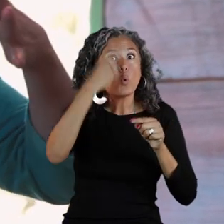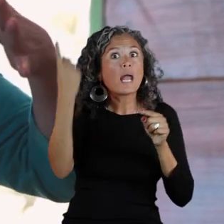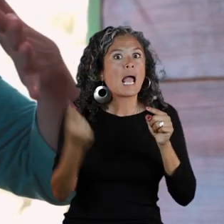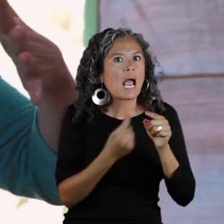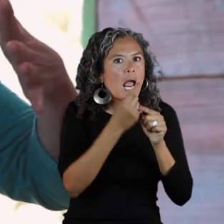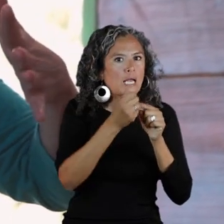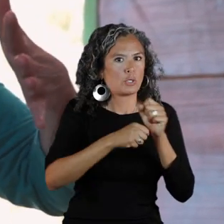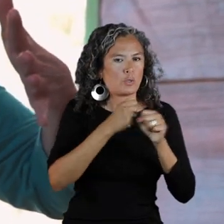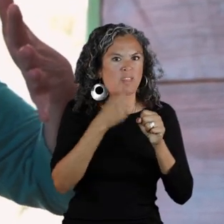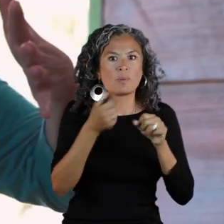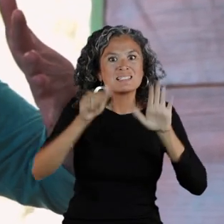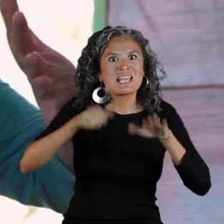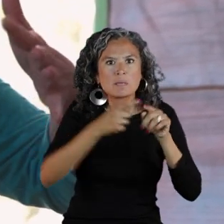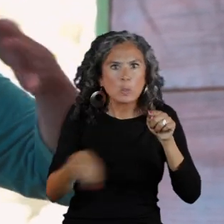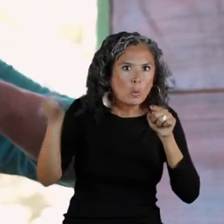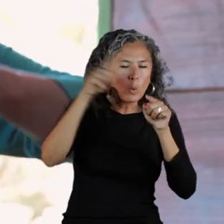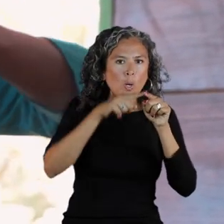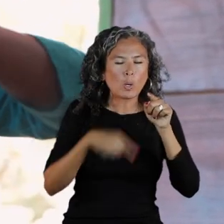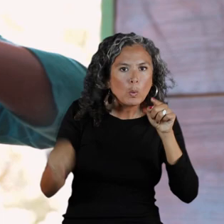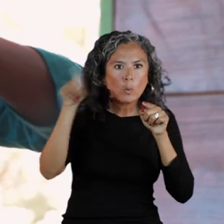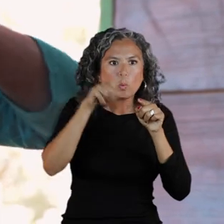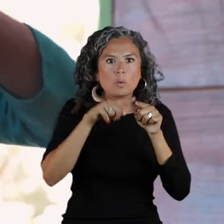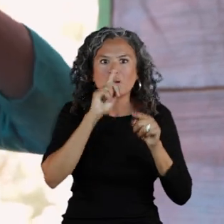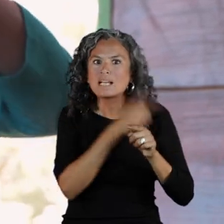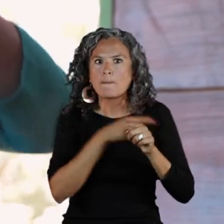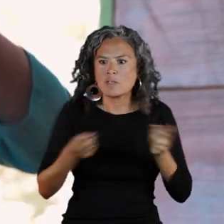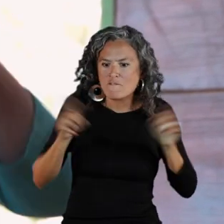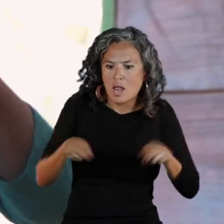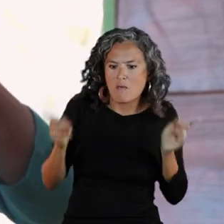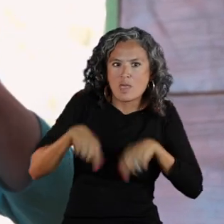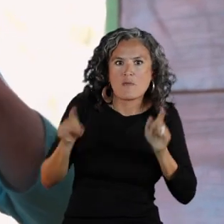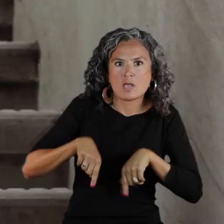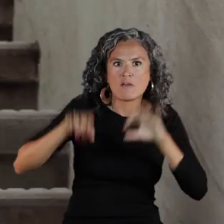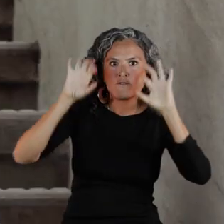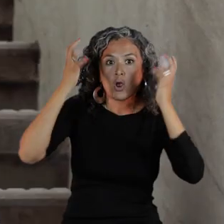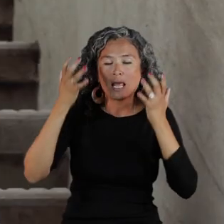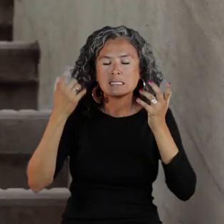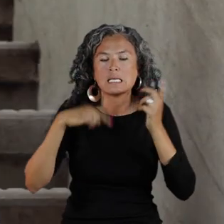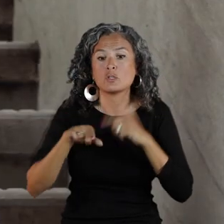el siguiente seis meses, el otro dos meses, el otro un mes, es un proceso que no